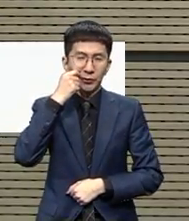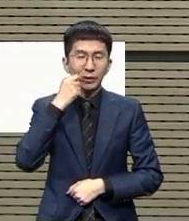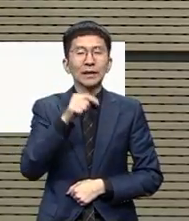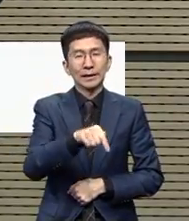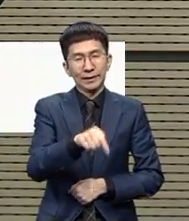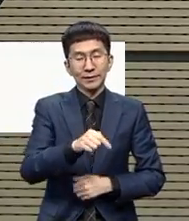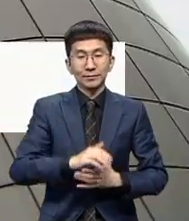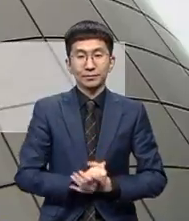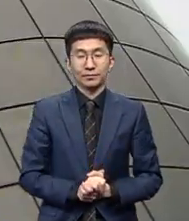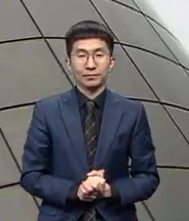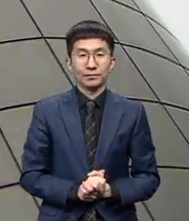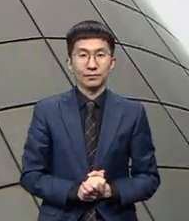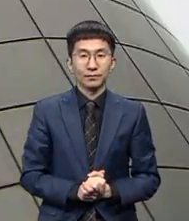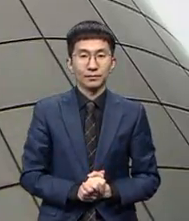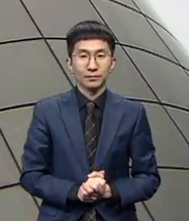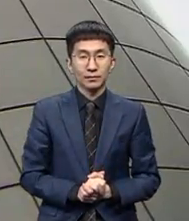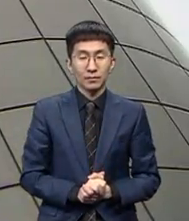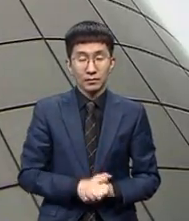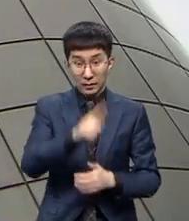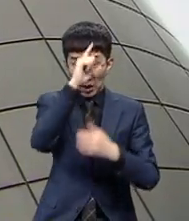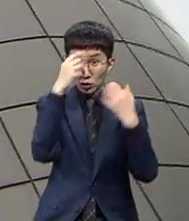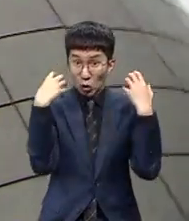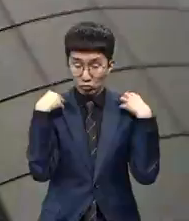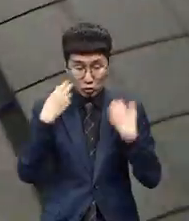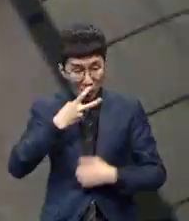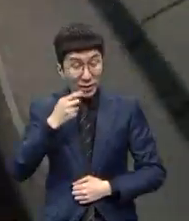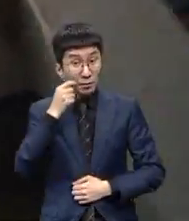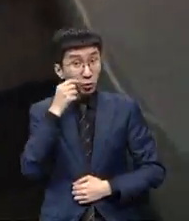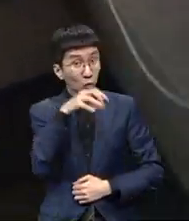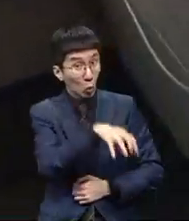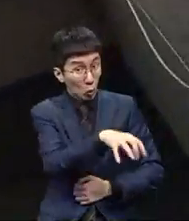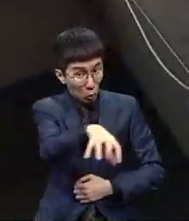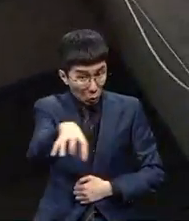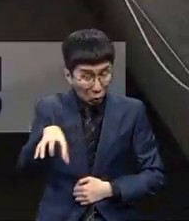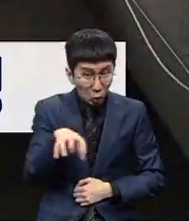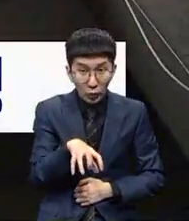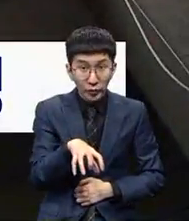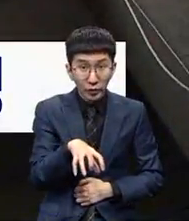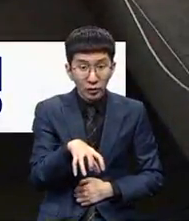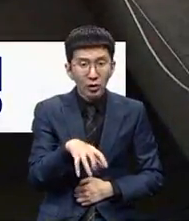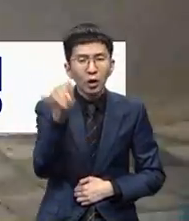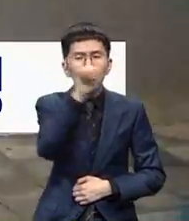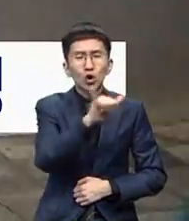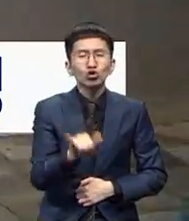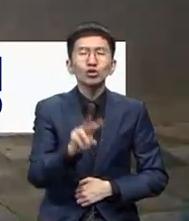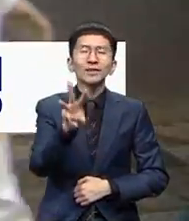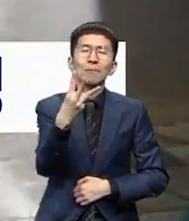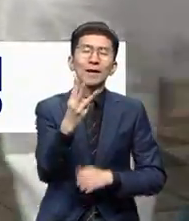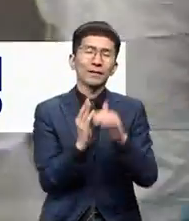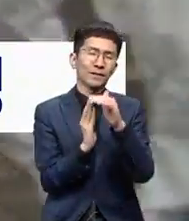(기자) 방역 사각지대에 있는 미인가 대안 교육시설은 300곳이 넘는 것으로 추정됩니다.